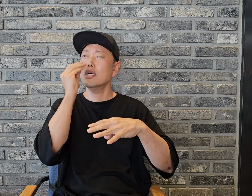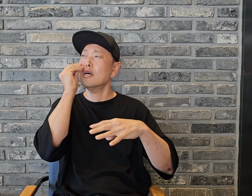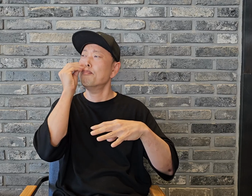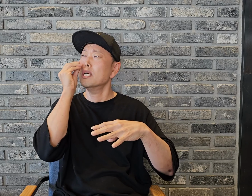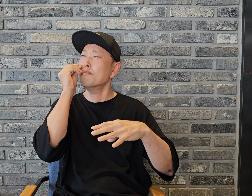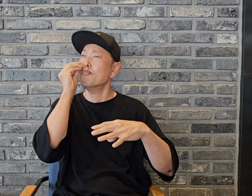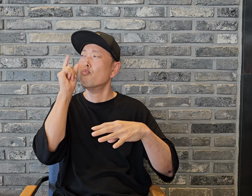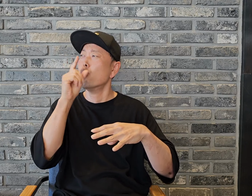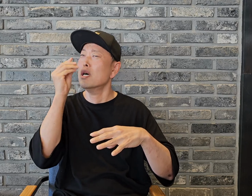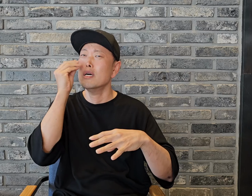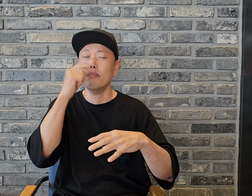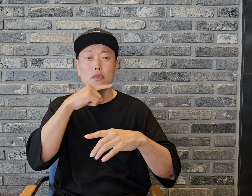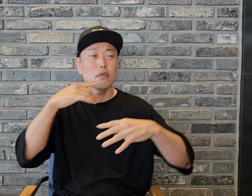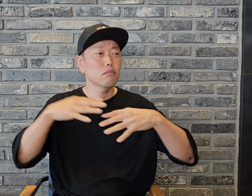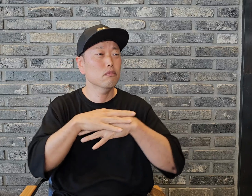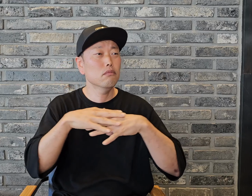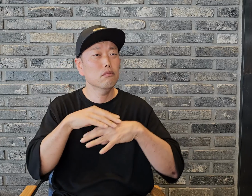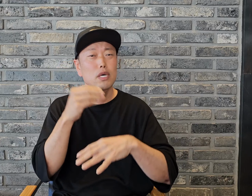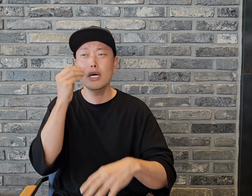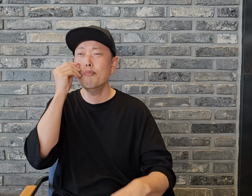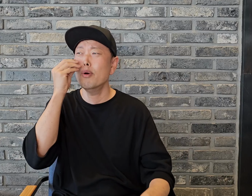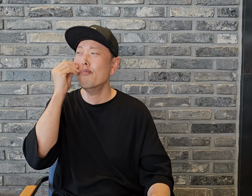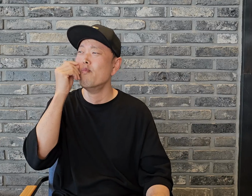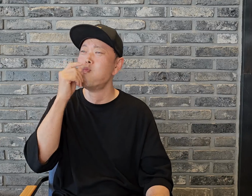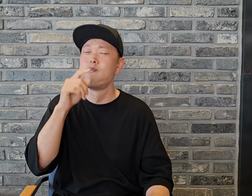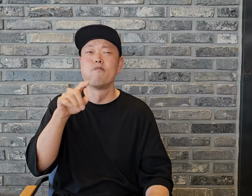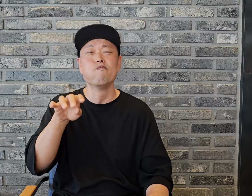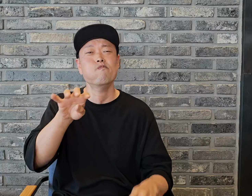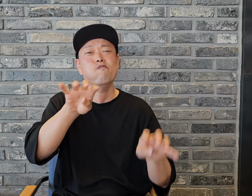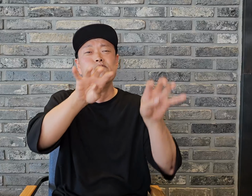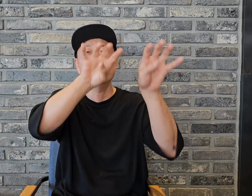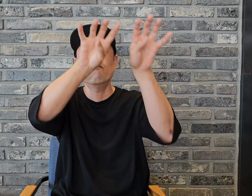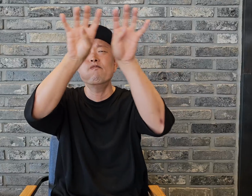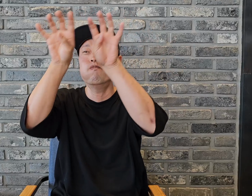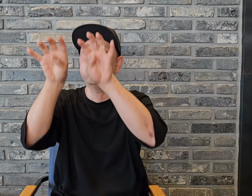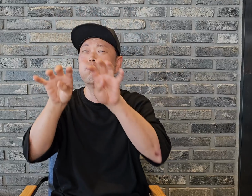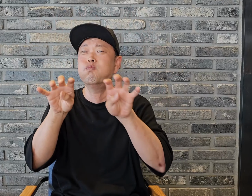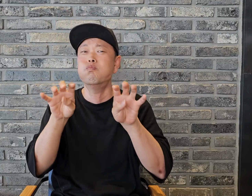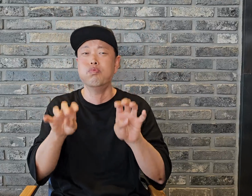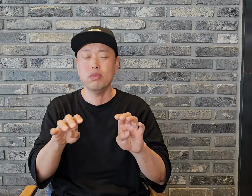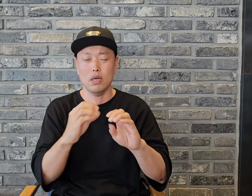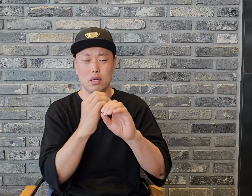Se expresa hasta el punto de que es difícil imaginar lo que significaría si se añadiera la palabra "aceite" a la circulación sanguínea. Se vuelve raro. Es correcto expresar